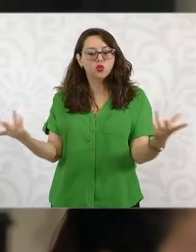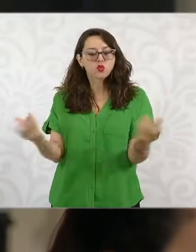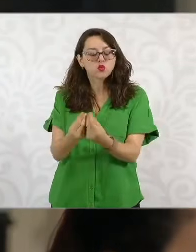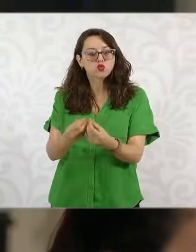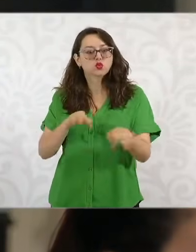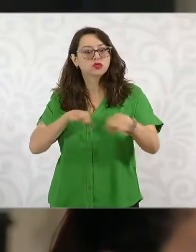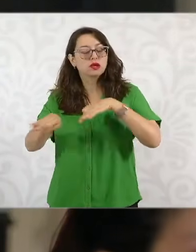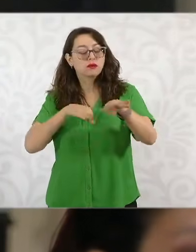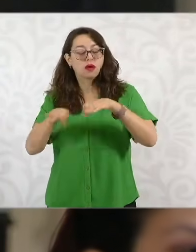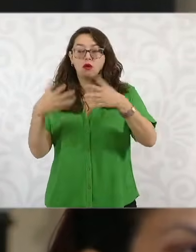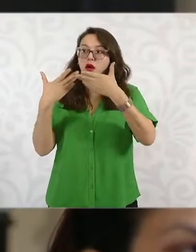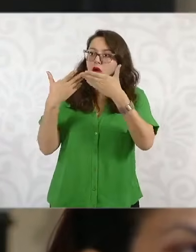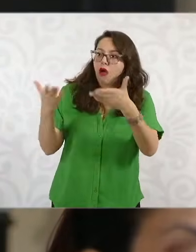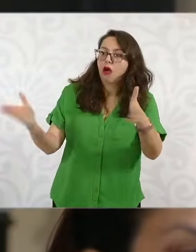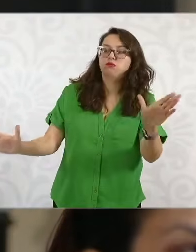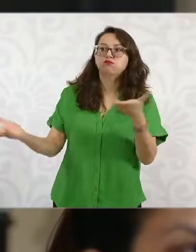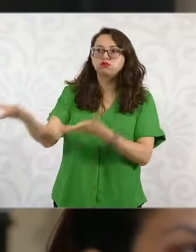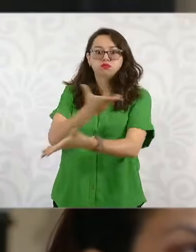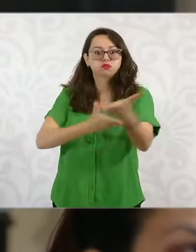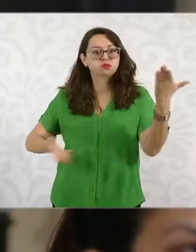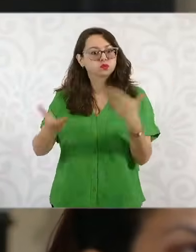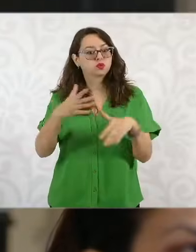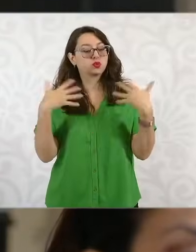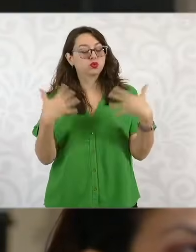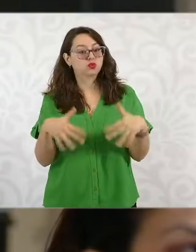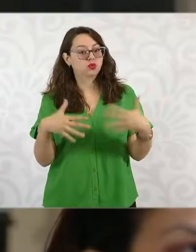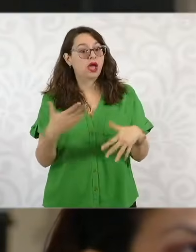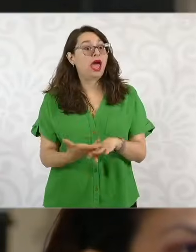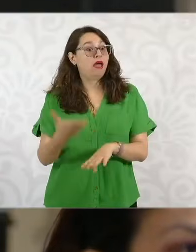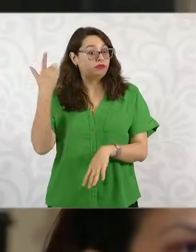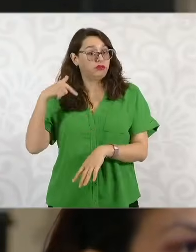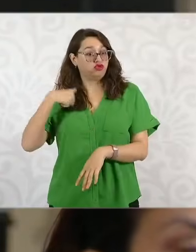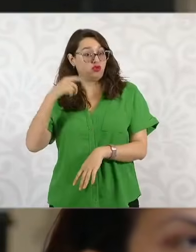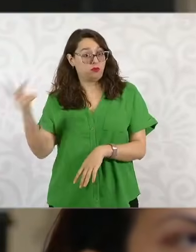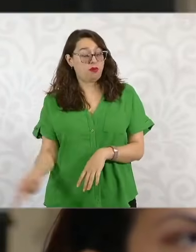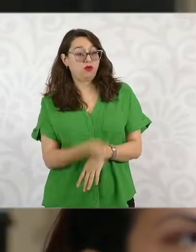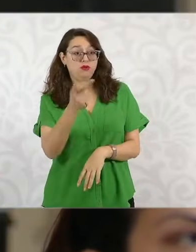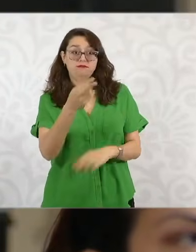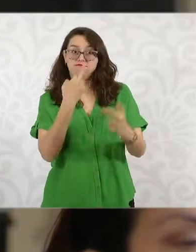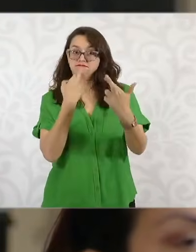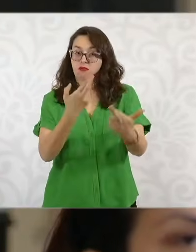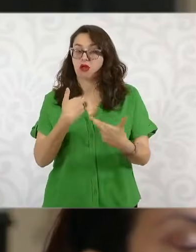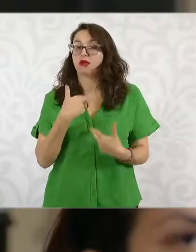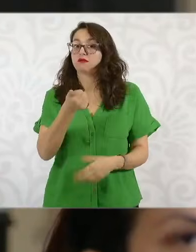En ese sentido, eh quedó pendiente una pregunta de la vez pasada. Eh yo quisiera saber cuando publicó